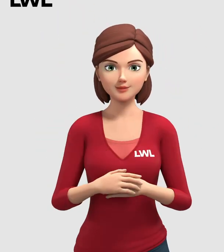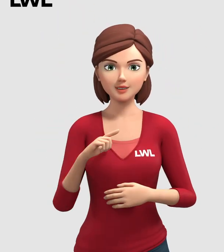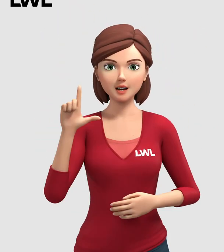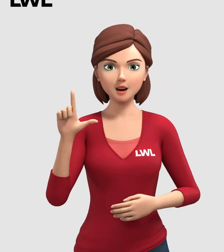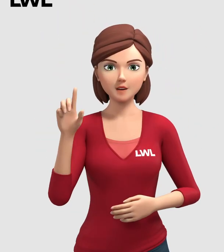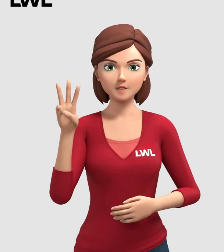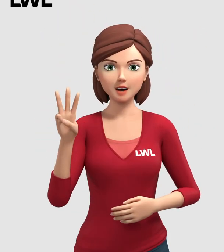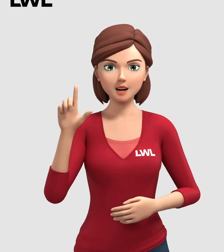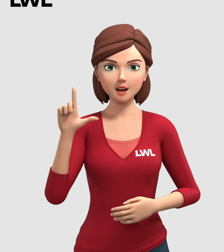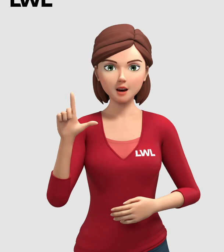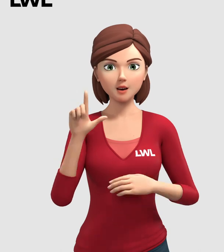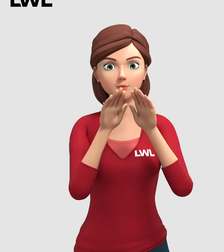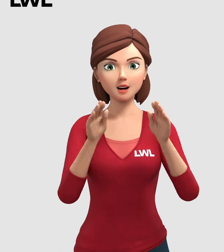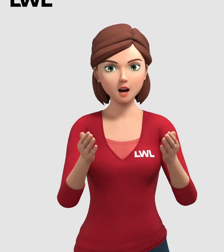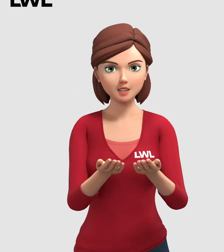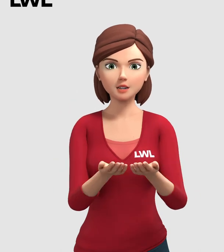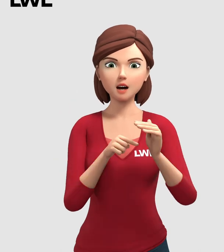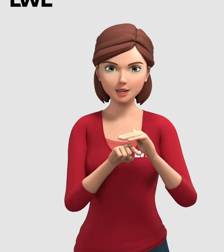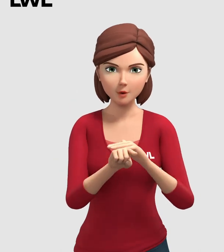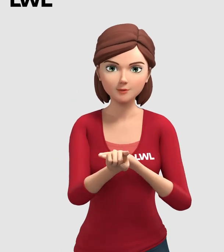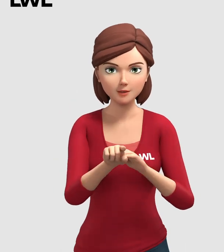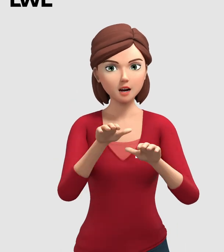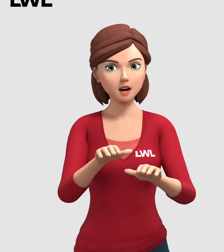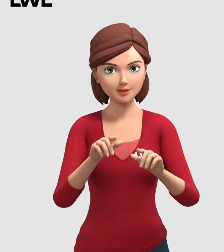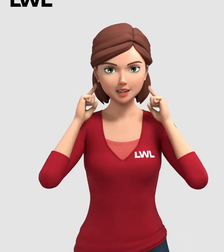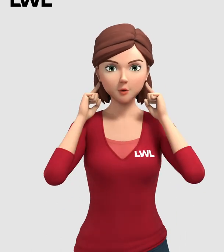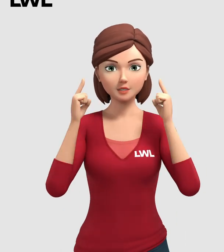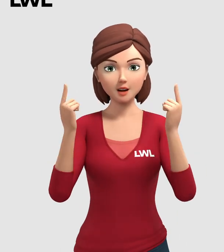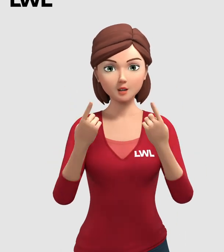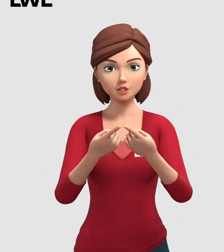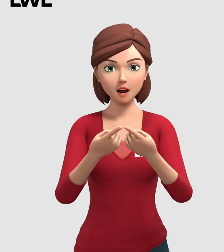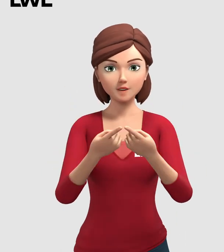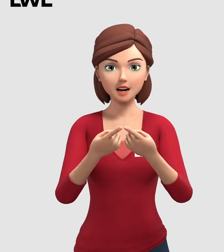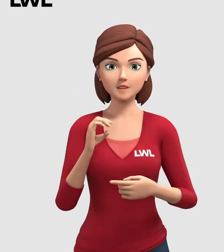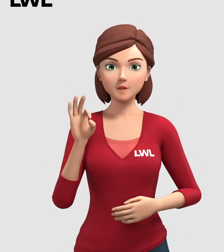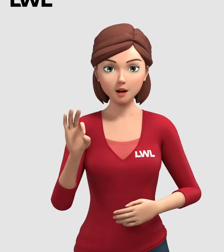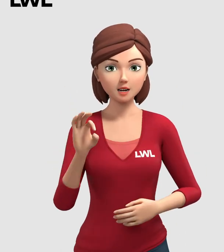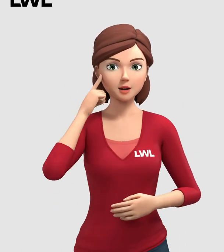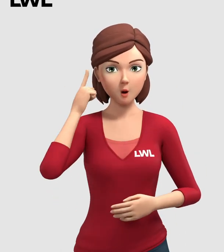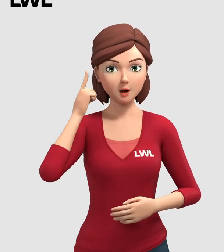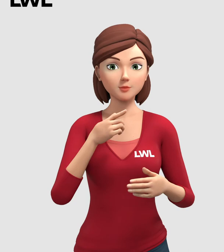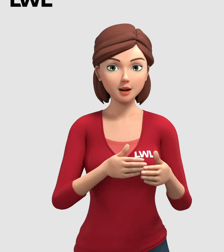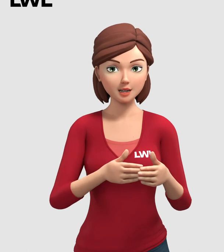Im LWL-Planetarium existiert eine Induktionsschleife für hörbehinderte Menschen.